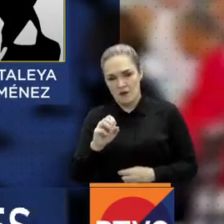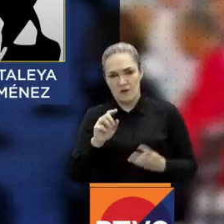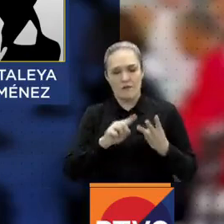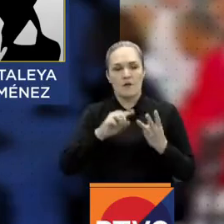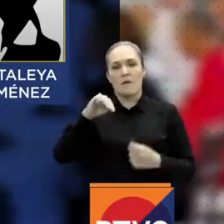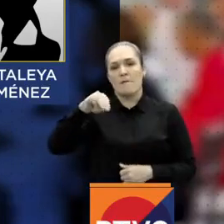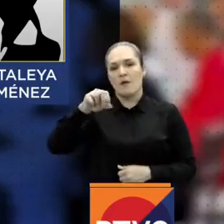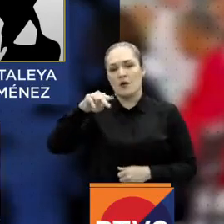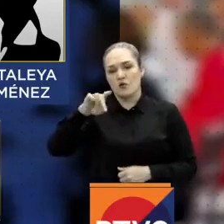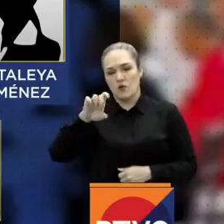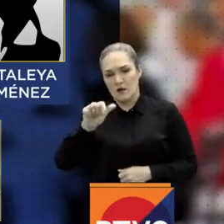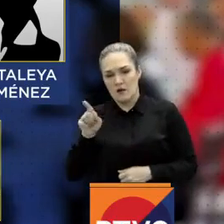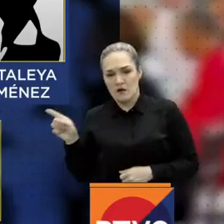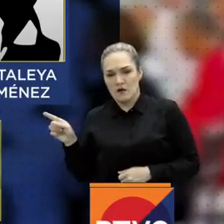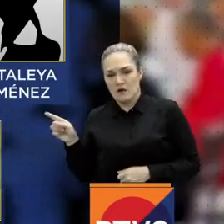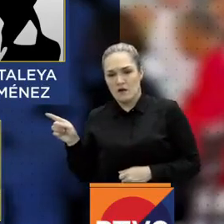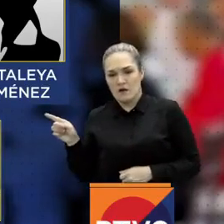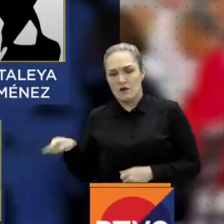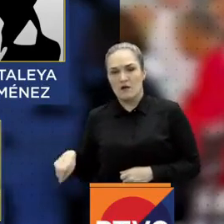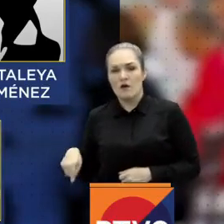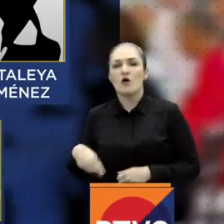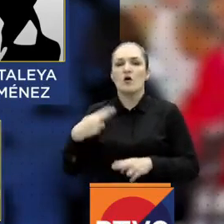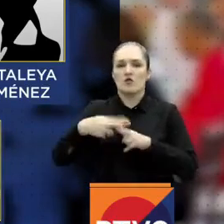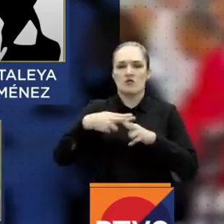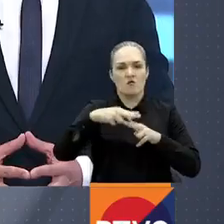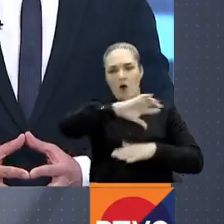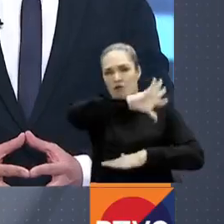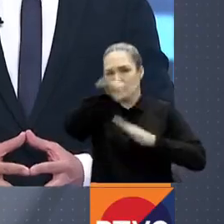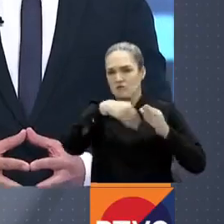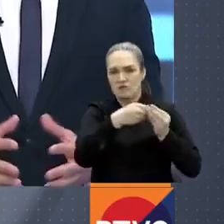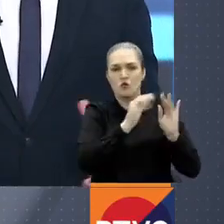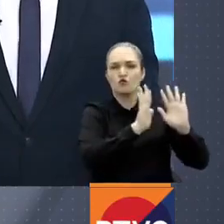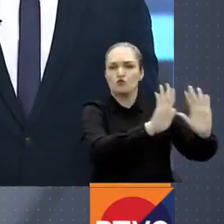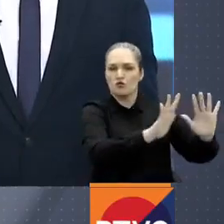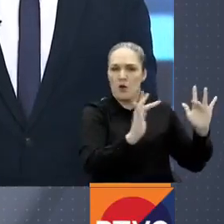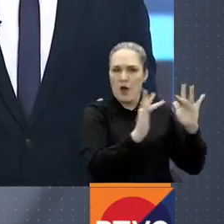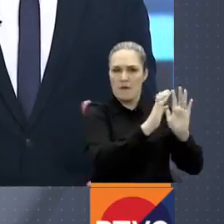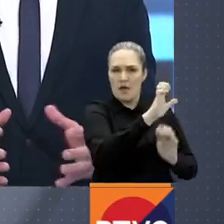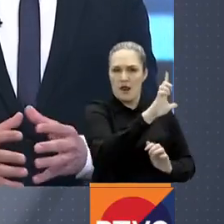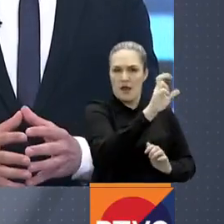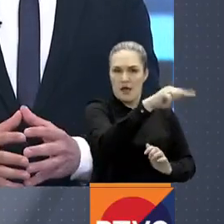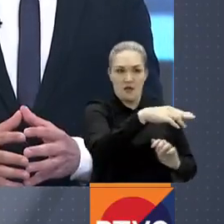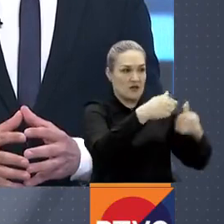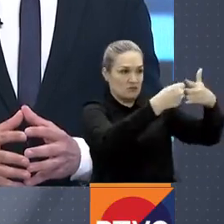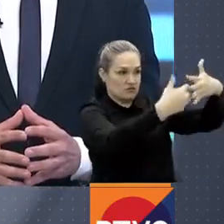PéREZ, KATHLEEN ME MAE PIPES TRES CON EN PARAN Y